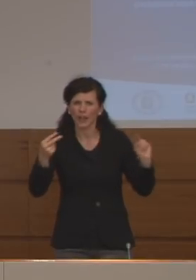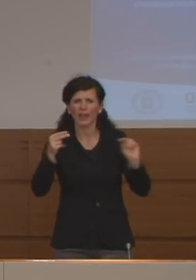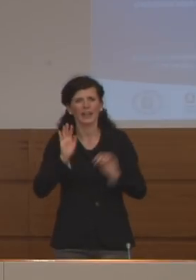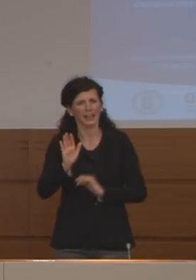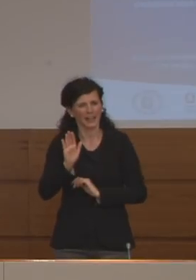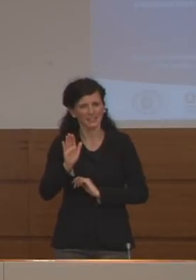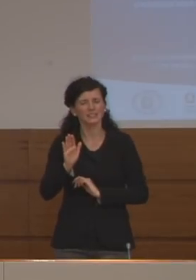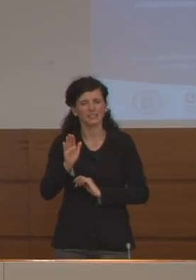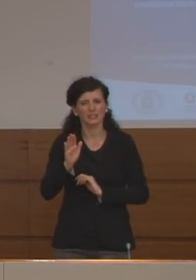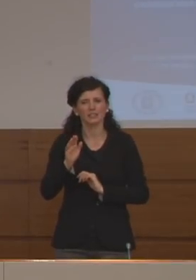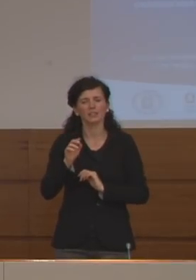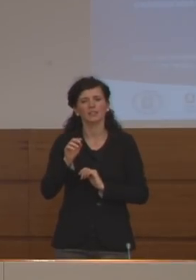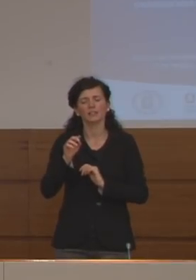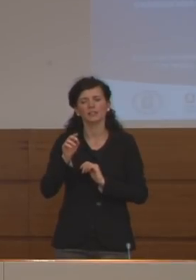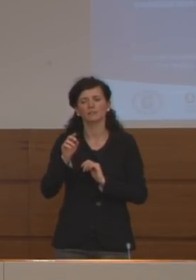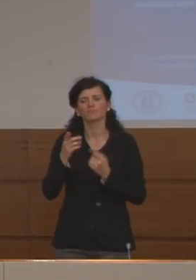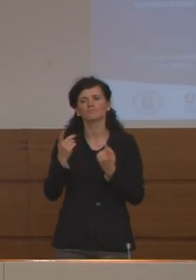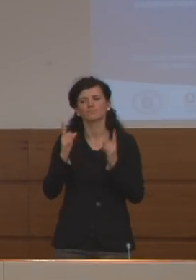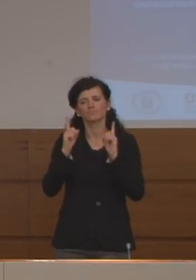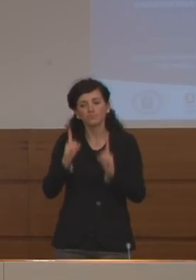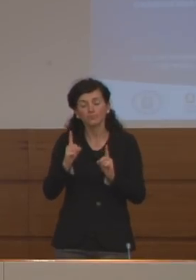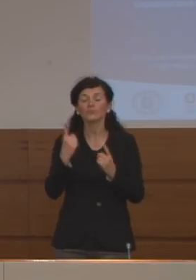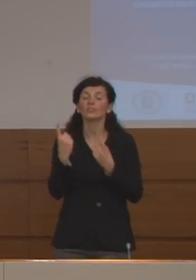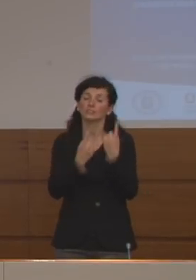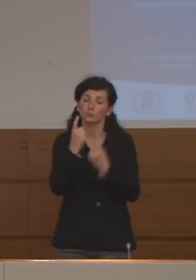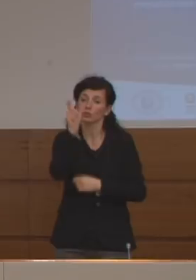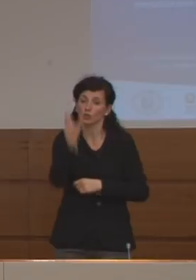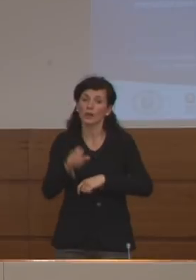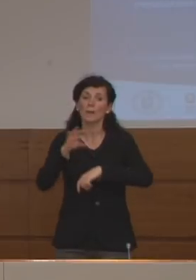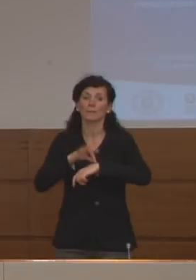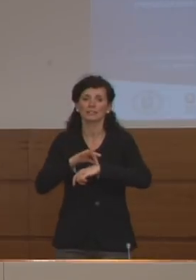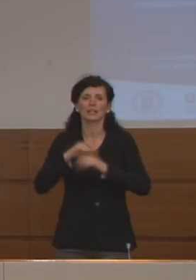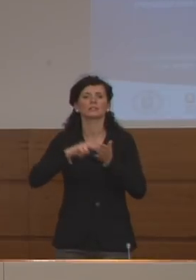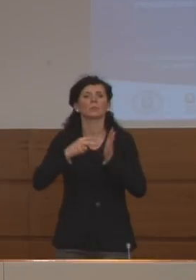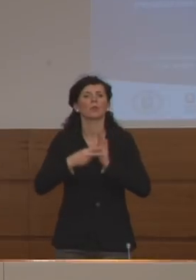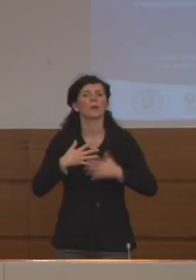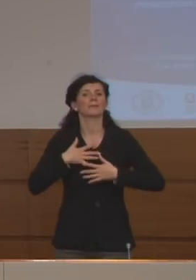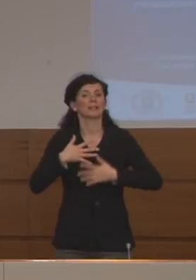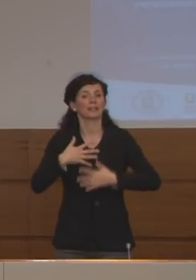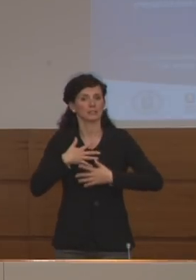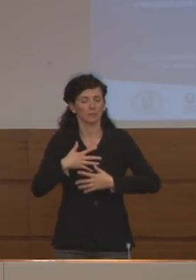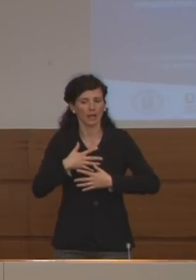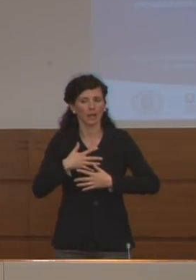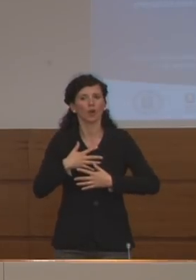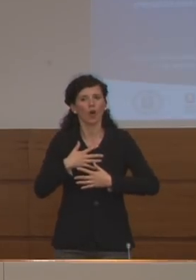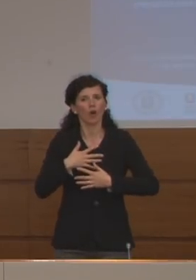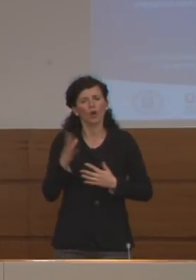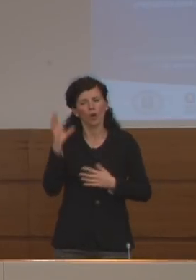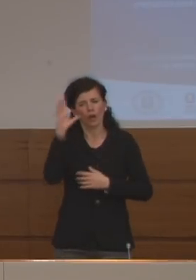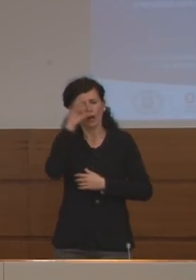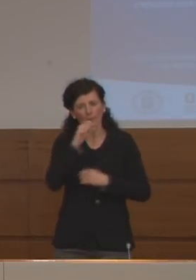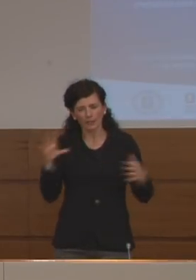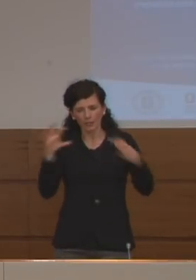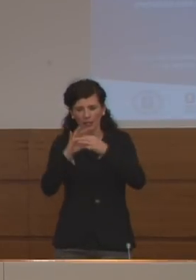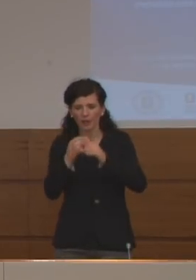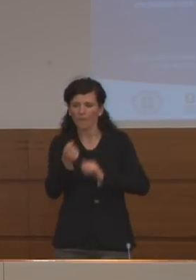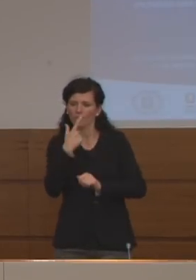quadri di insufficienza respiratoria, è ancora da definire compiutamente.